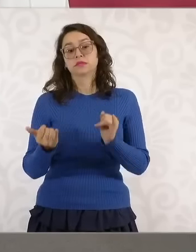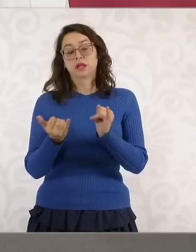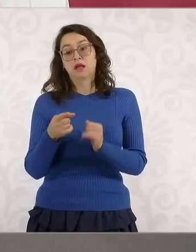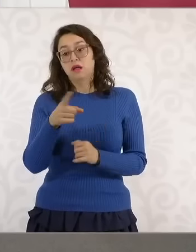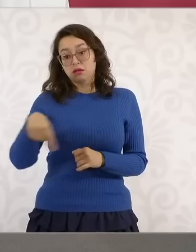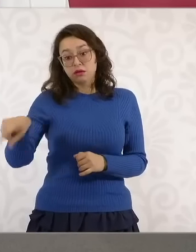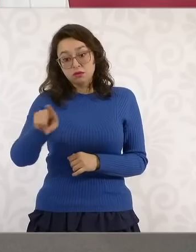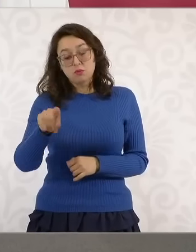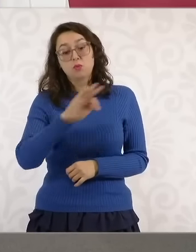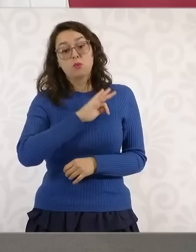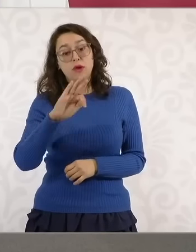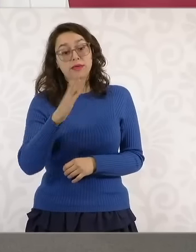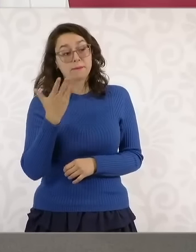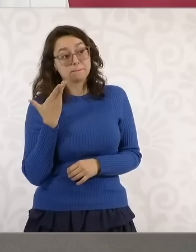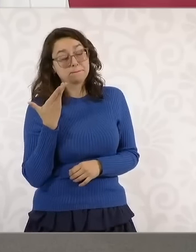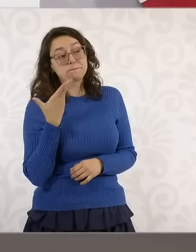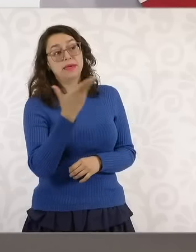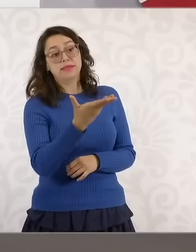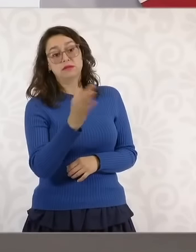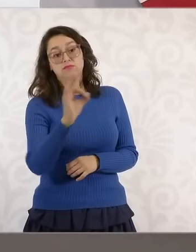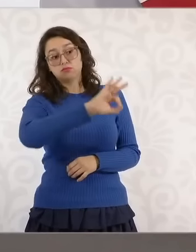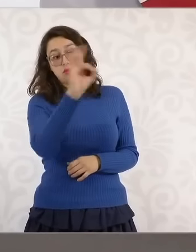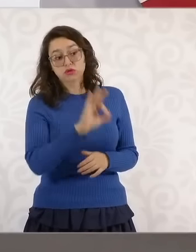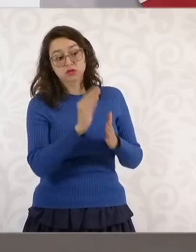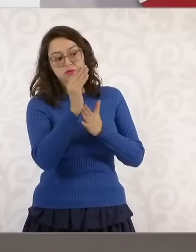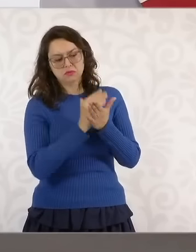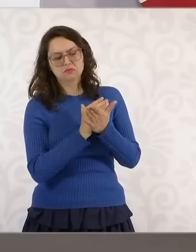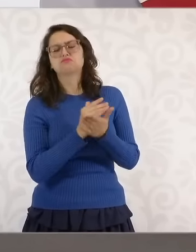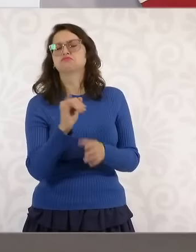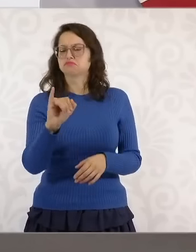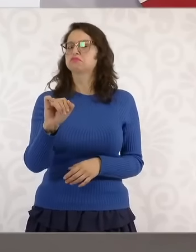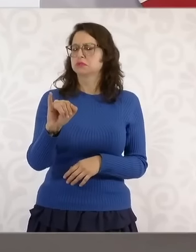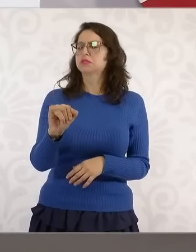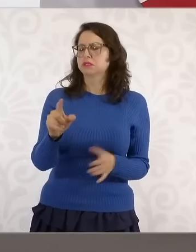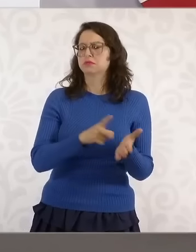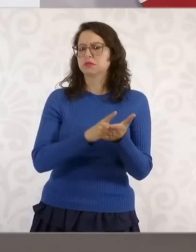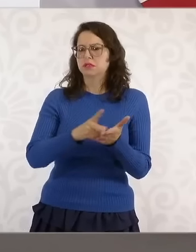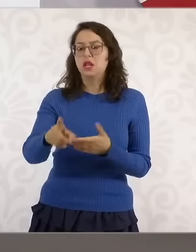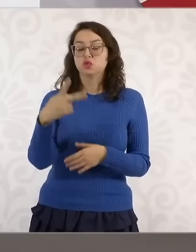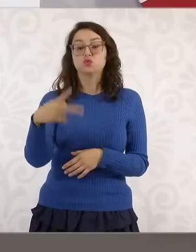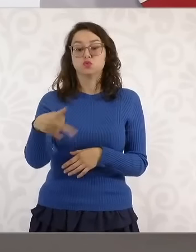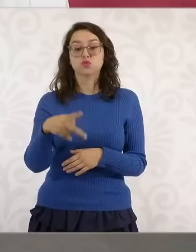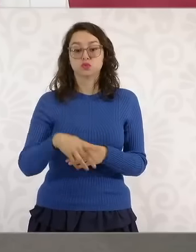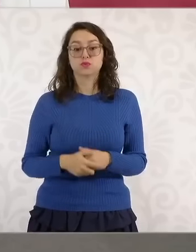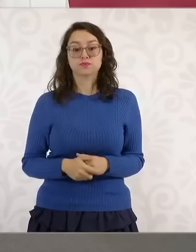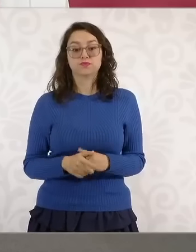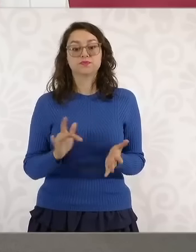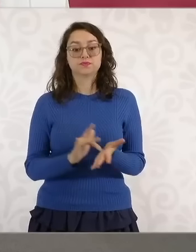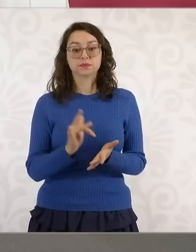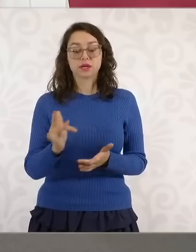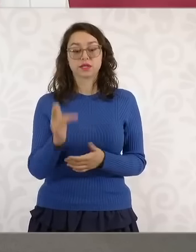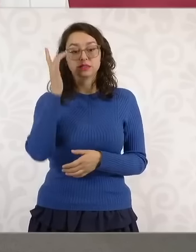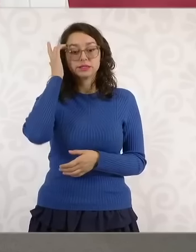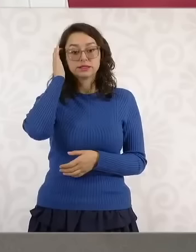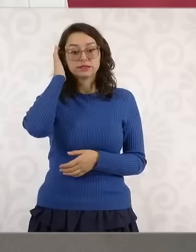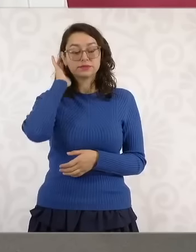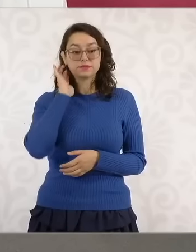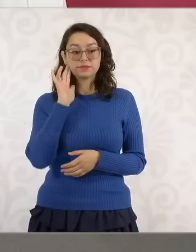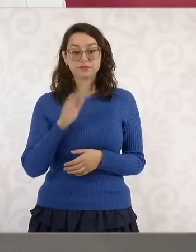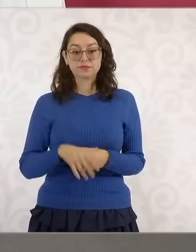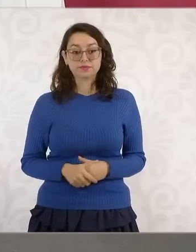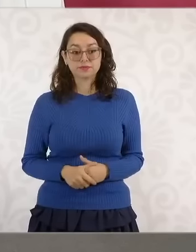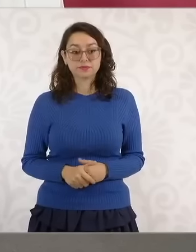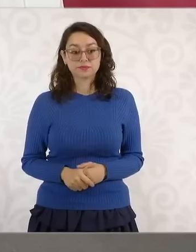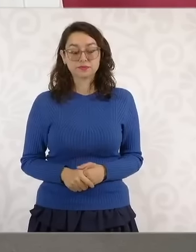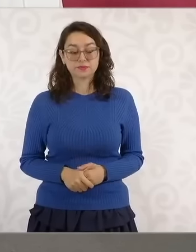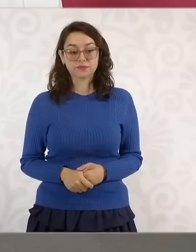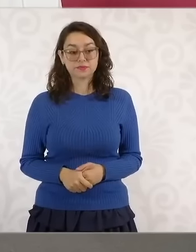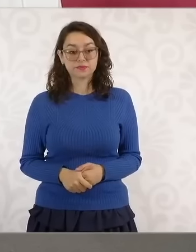podrán solicitar a la autoridad lo que conforme a derecho proceda para realizar el pago. Gracias.